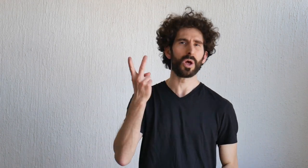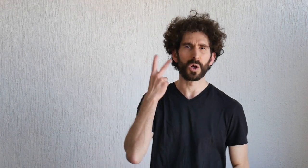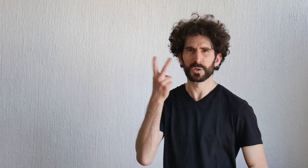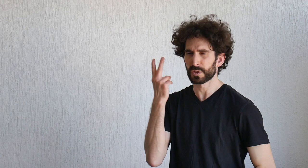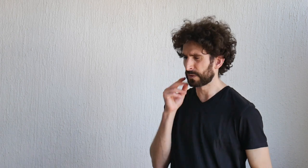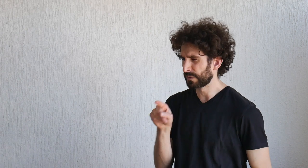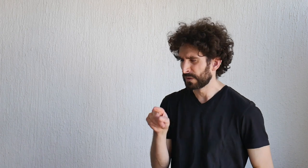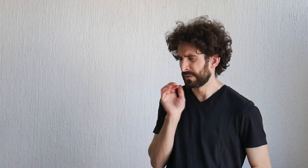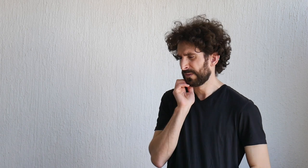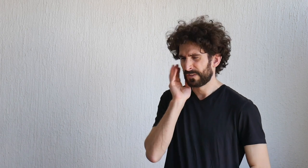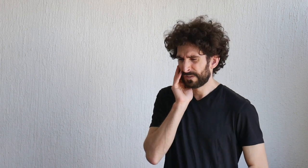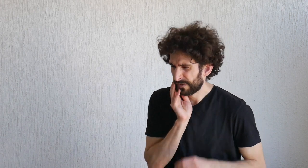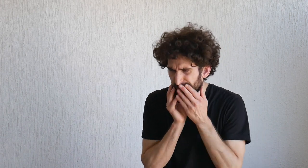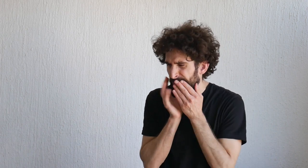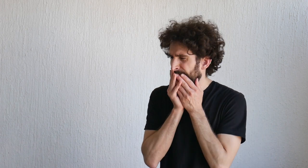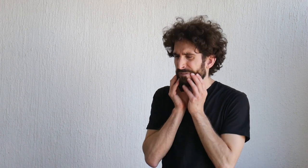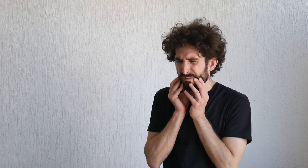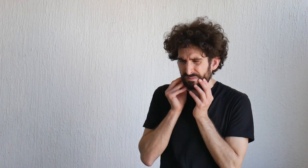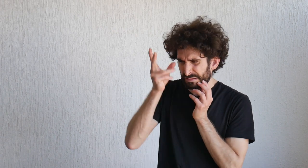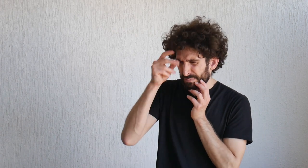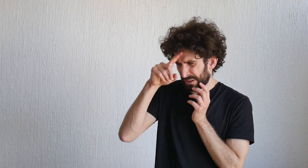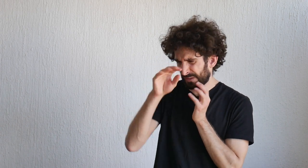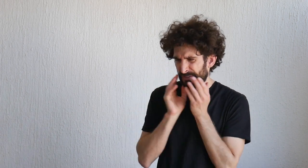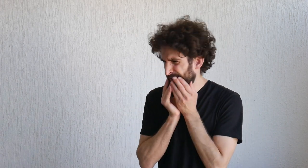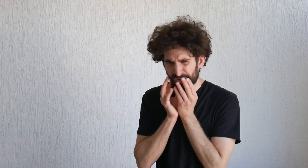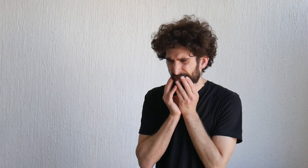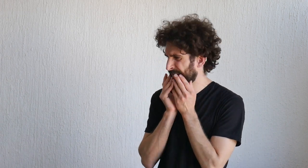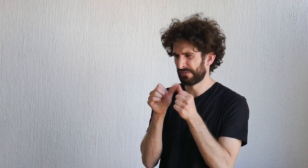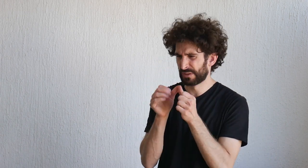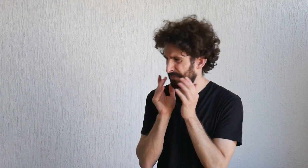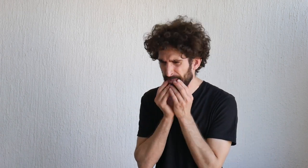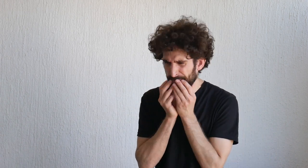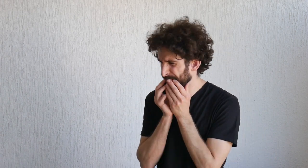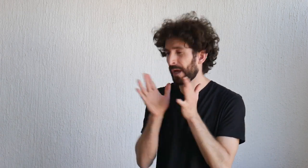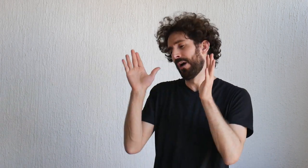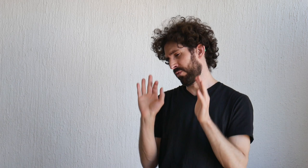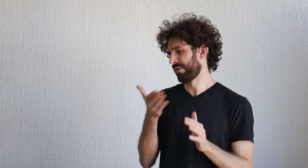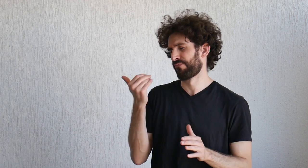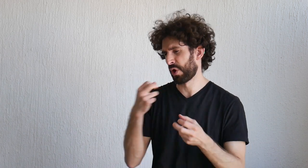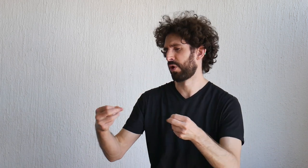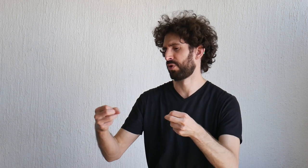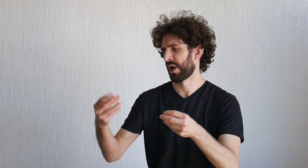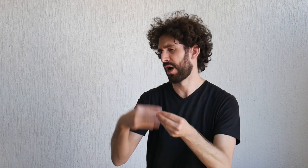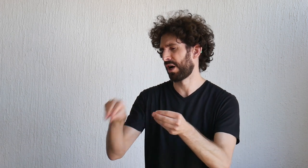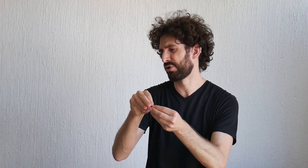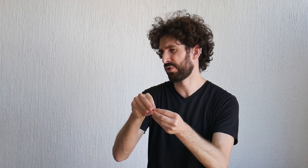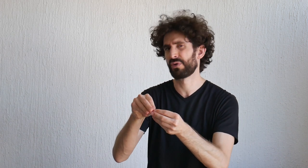les entendants s'inquiètent de ne pas pouvoir la comprendre. Alors ils rajoutent le sous-titrage.